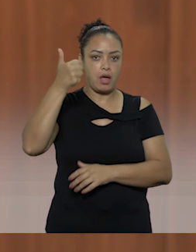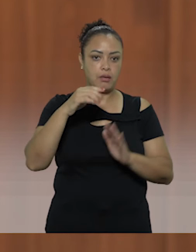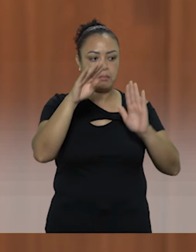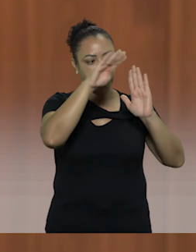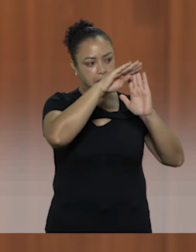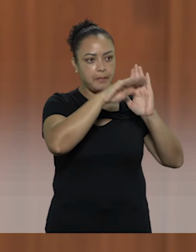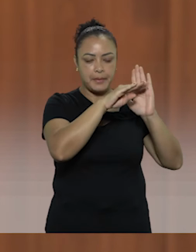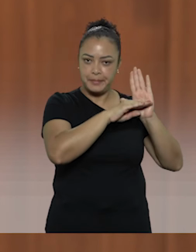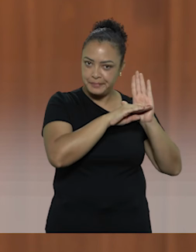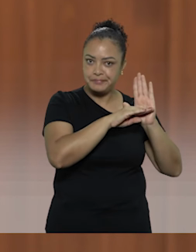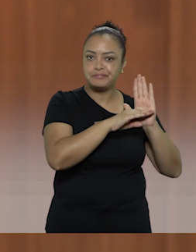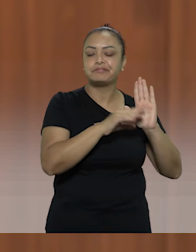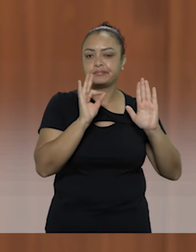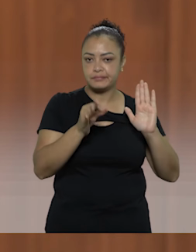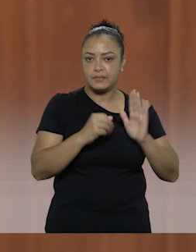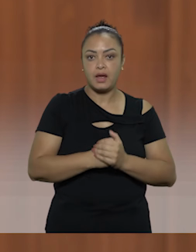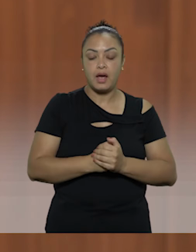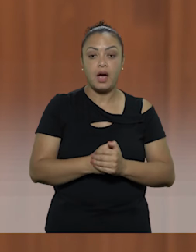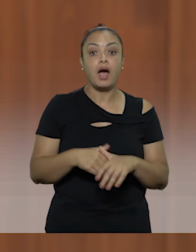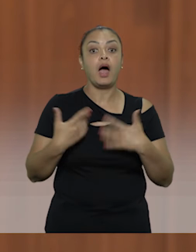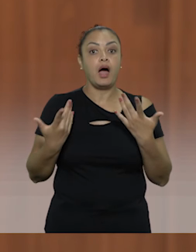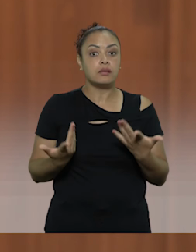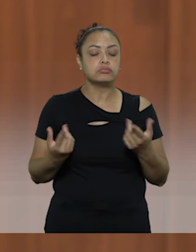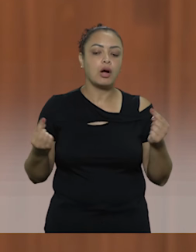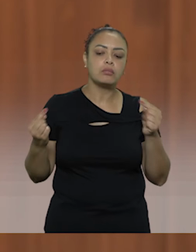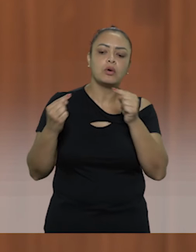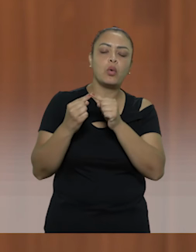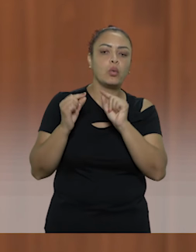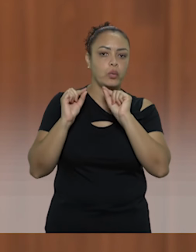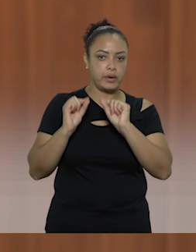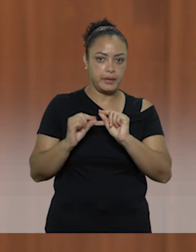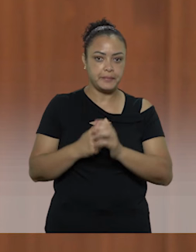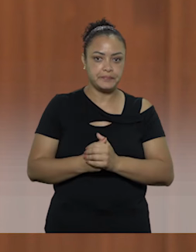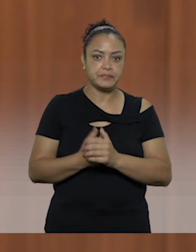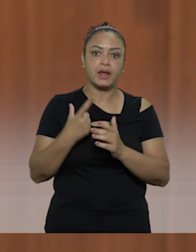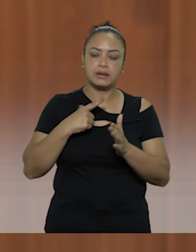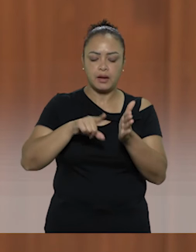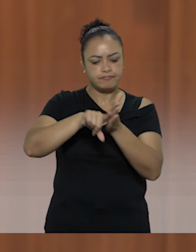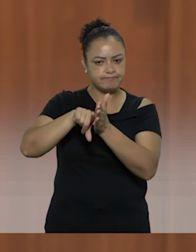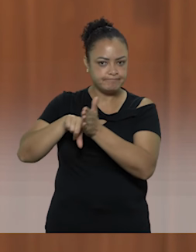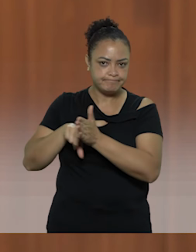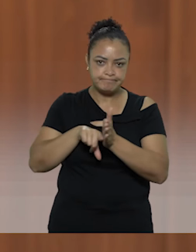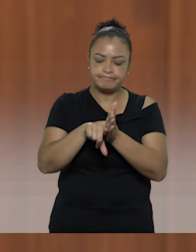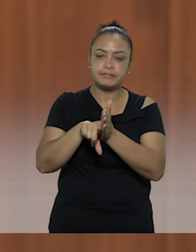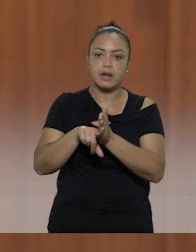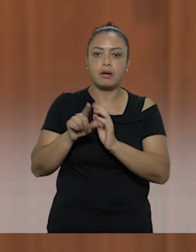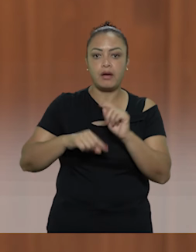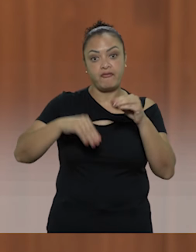Para chegar nessa composição, levam em consideração vários critérios, como: variação do preço